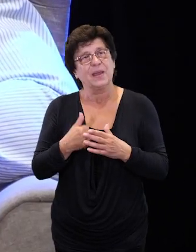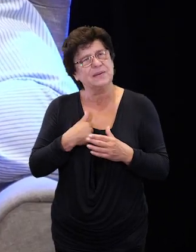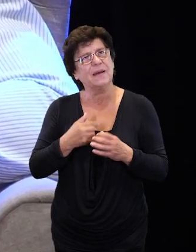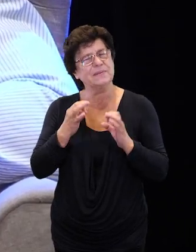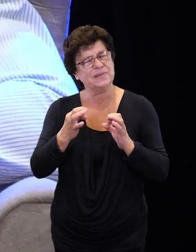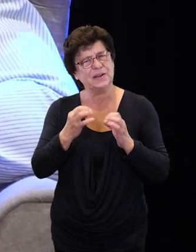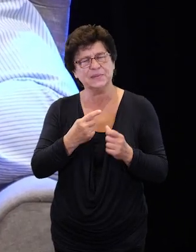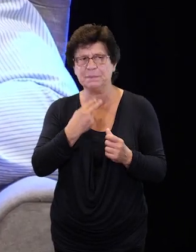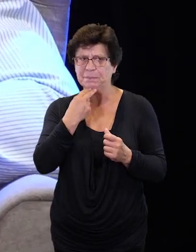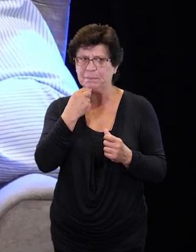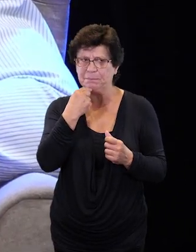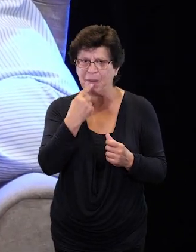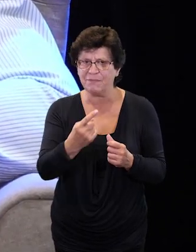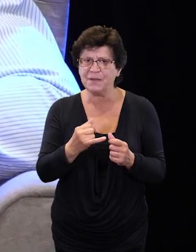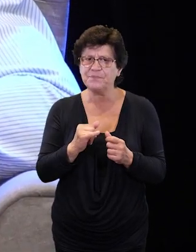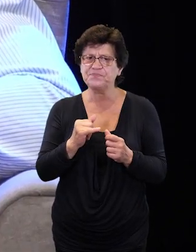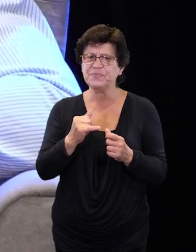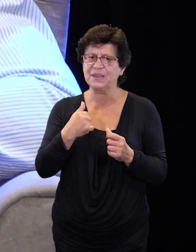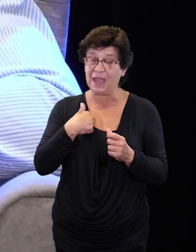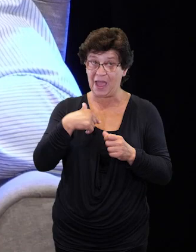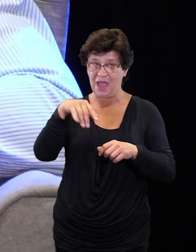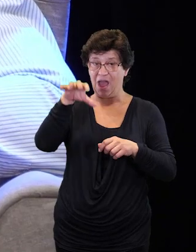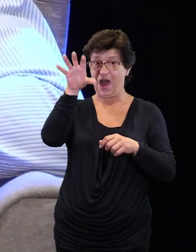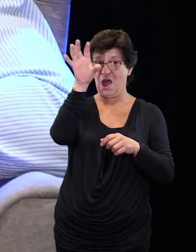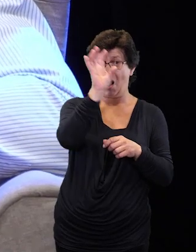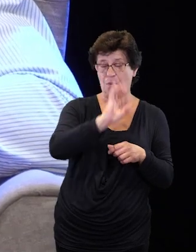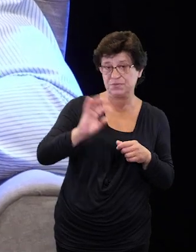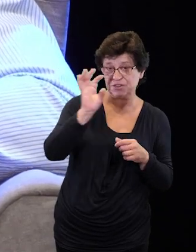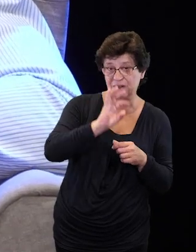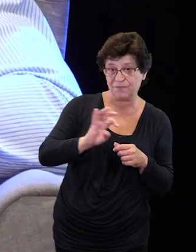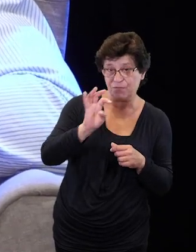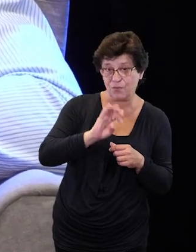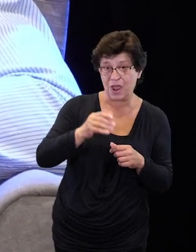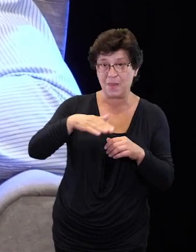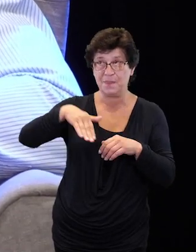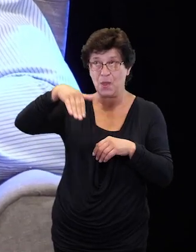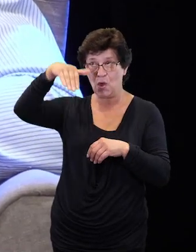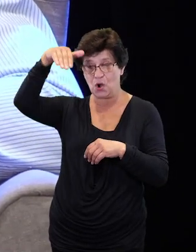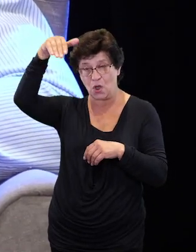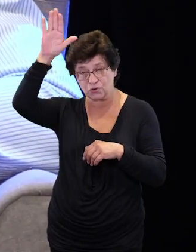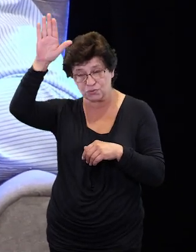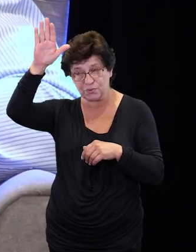na podstawie moich obserwacji i dorosłych, i dzieci w gabinecie